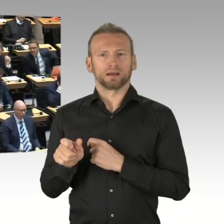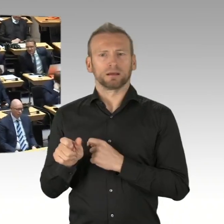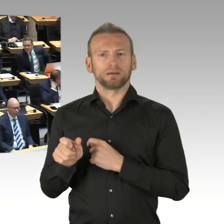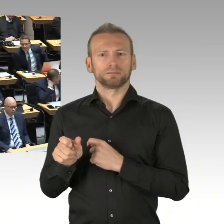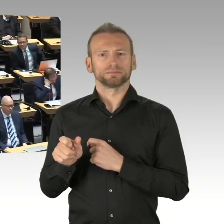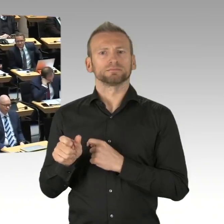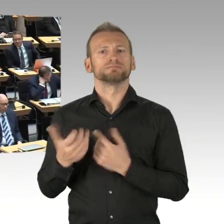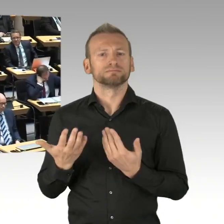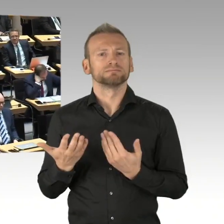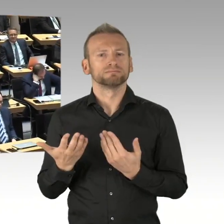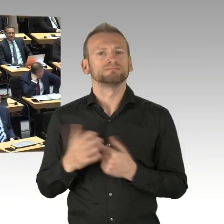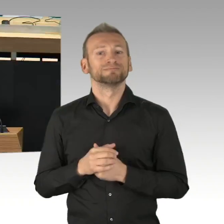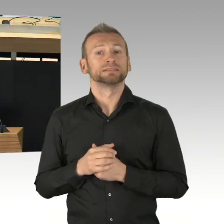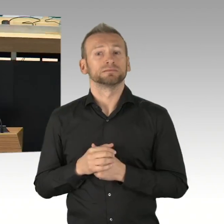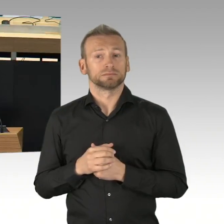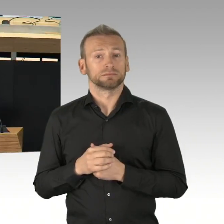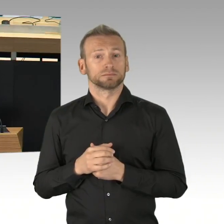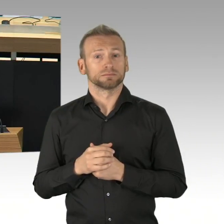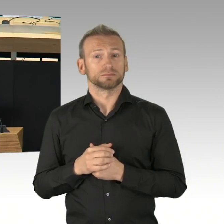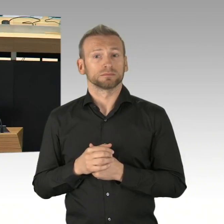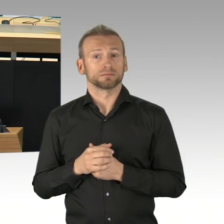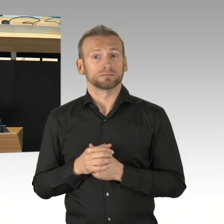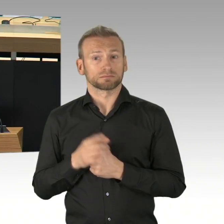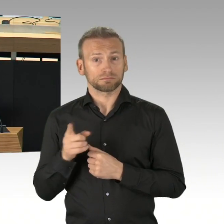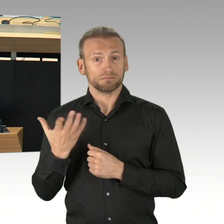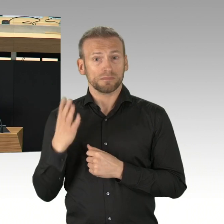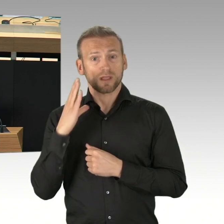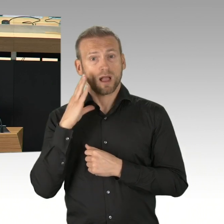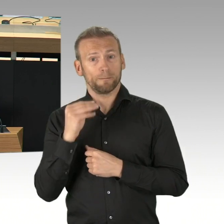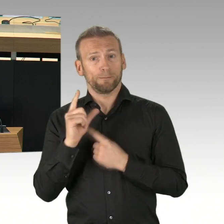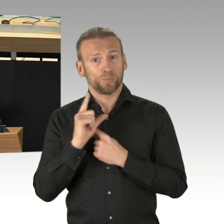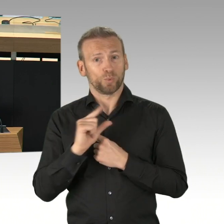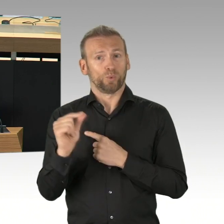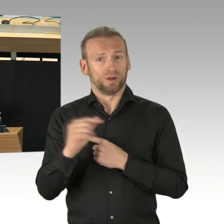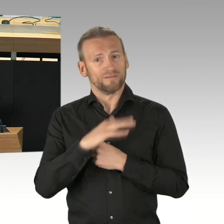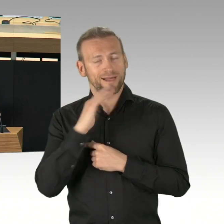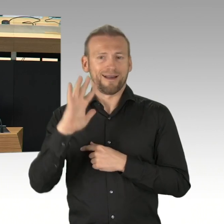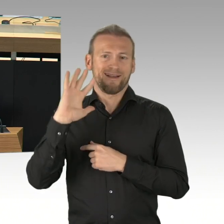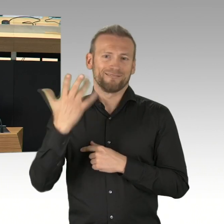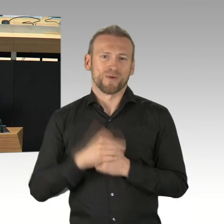Und zum Schluss, meine Damen und Herren, lassen Sie uns diese Stadt nicht spalten.